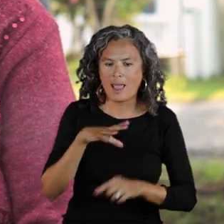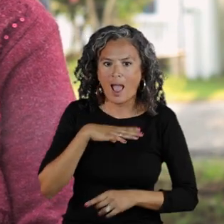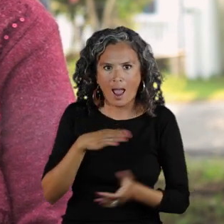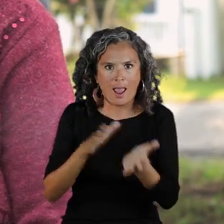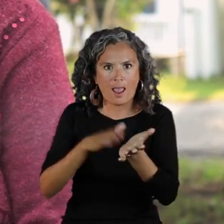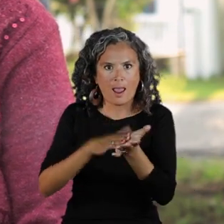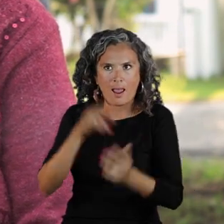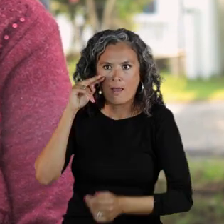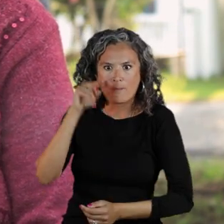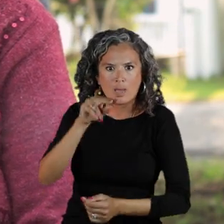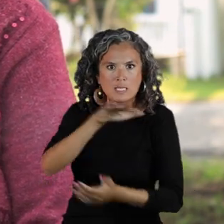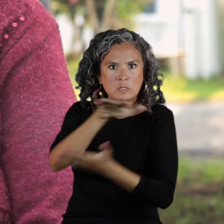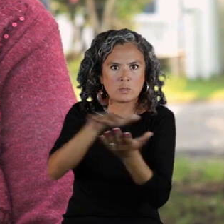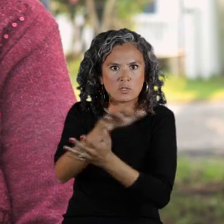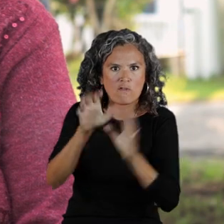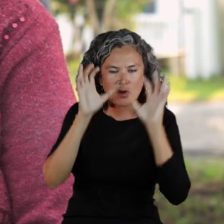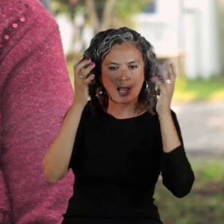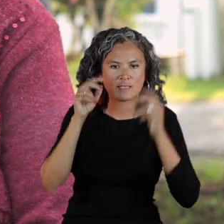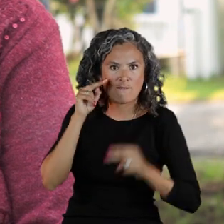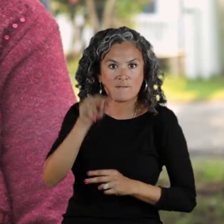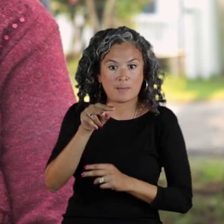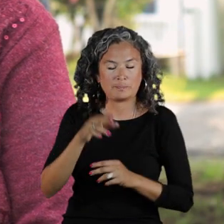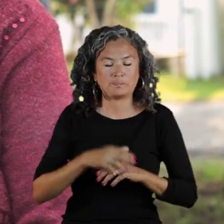hay algo contundente que acontece.